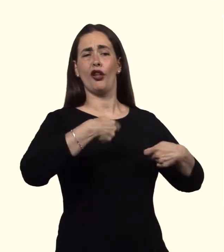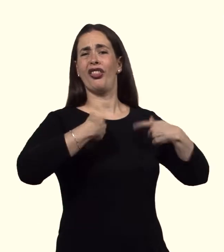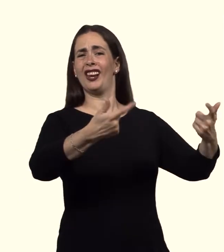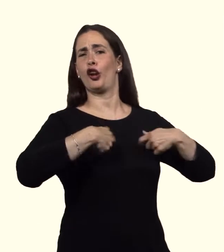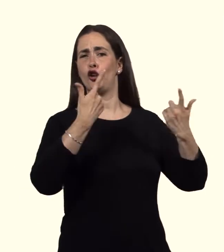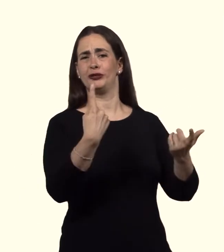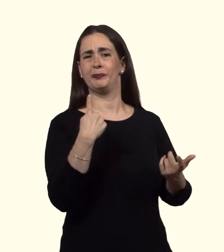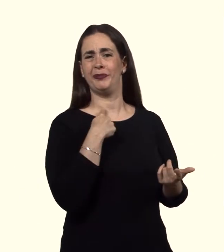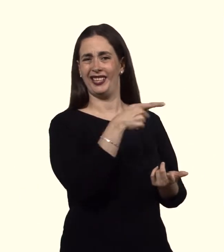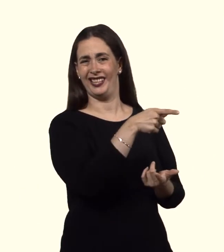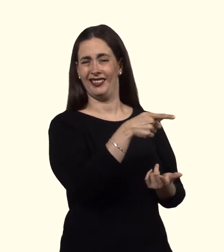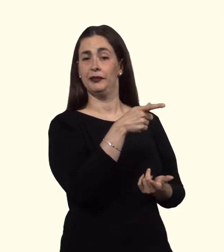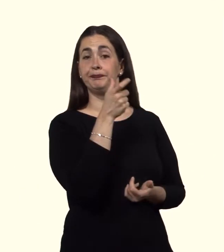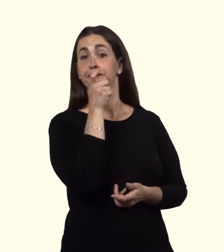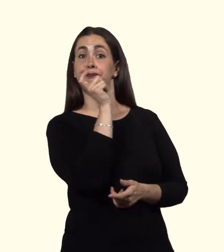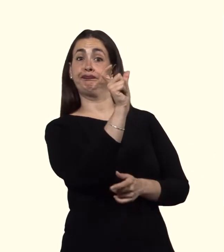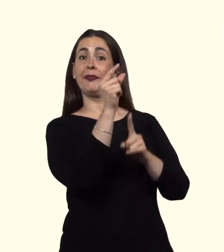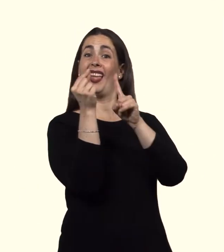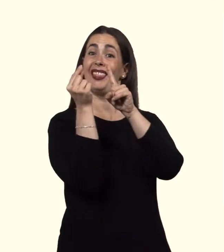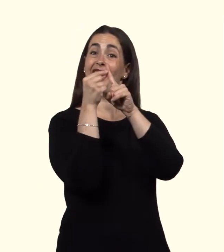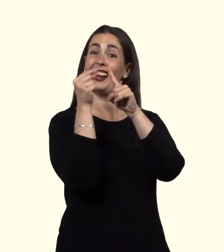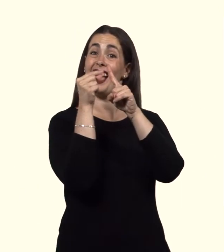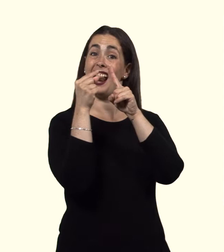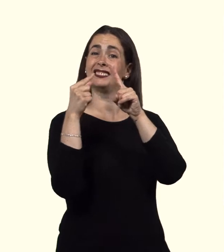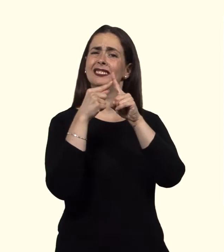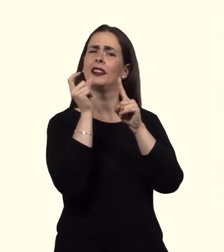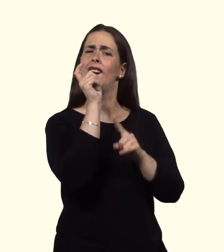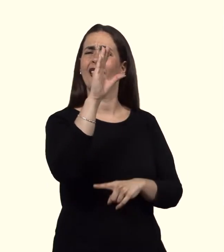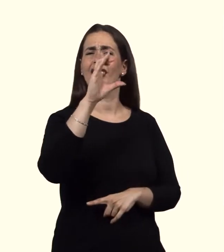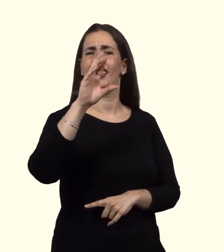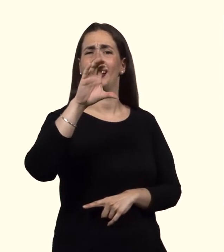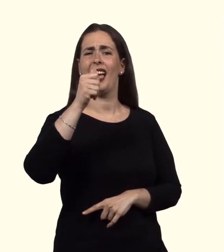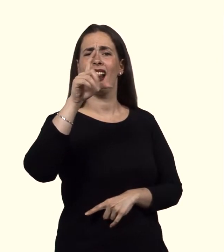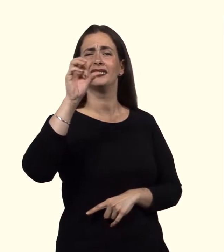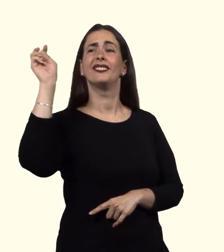MALBARATAMENT ALIMENTARI El mot cereal ve de Ceres